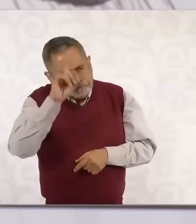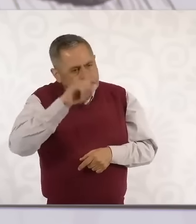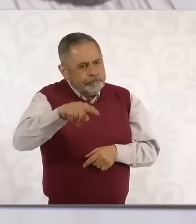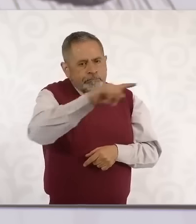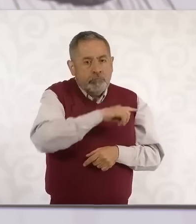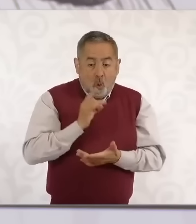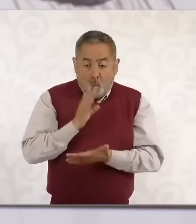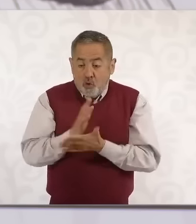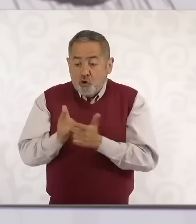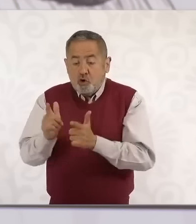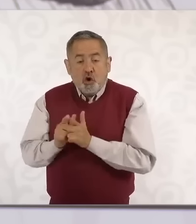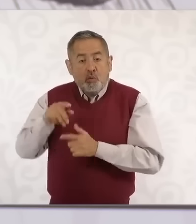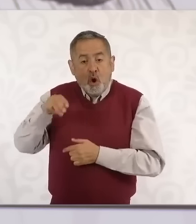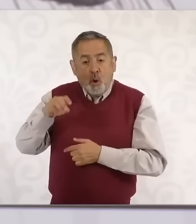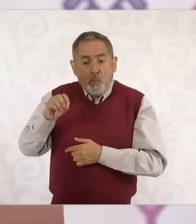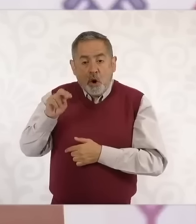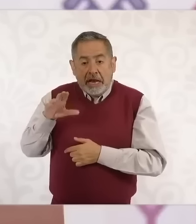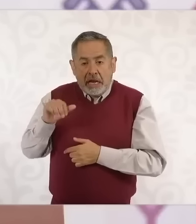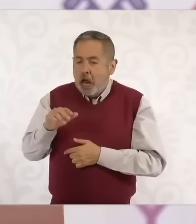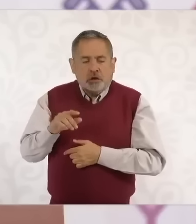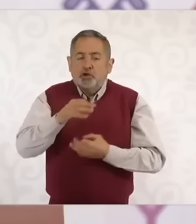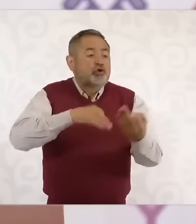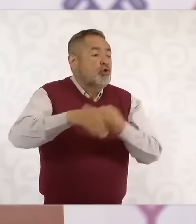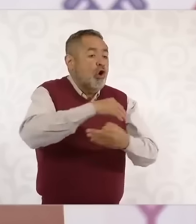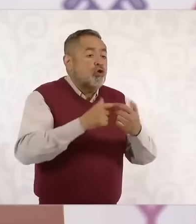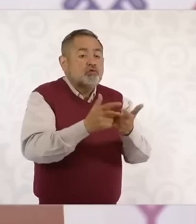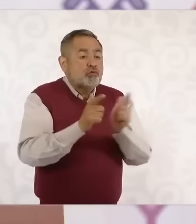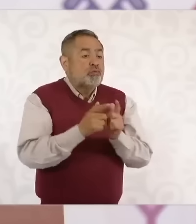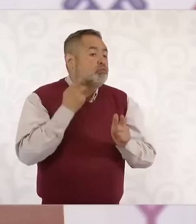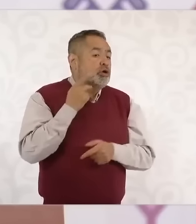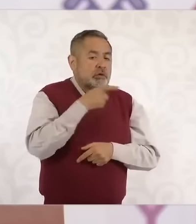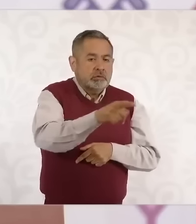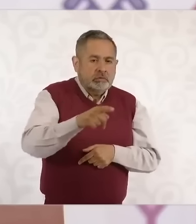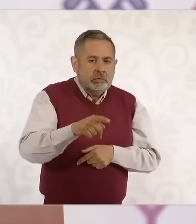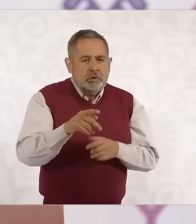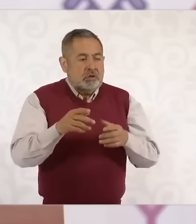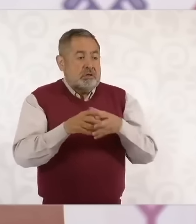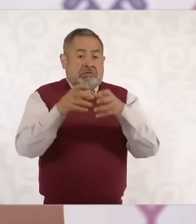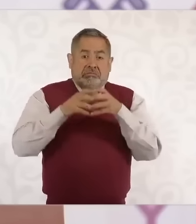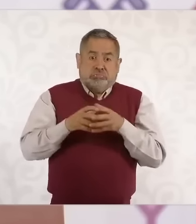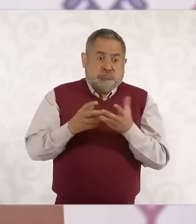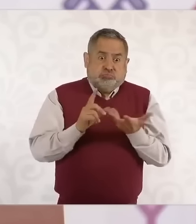no no de uno o de otro, pues es que no lleven grandes comitivas, que no utilicen recursos